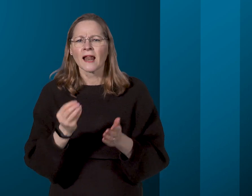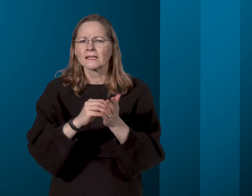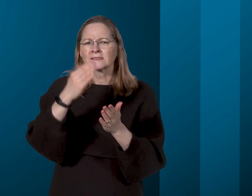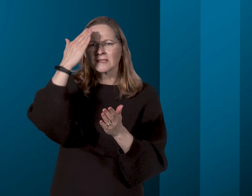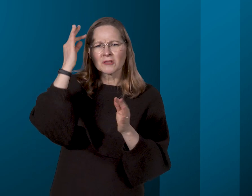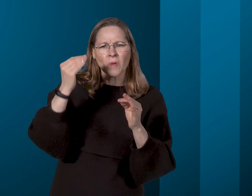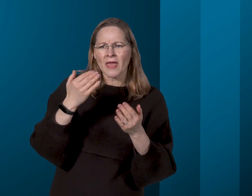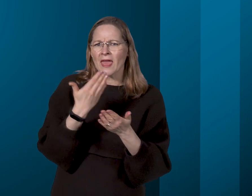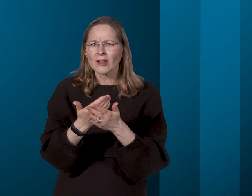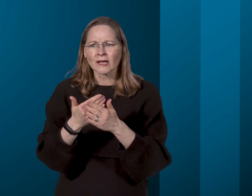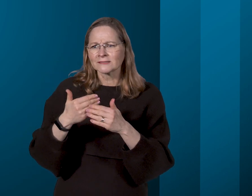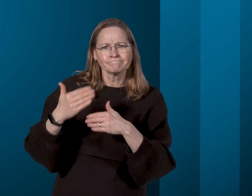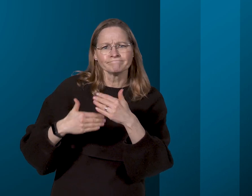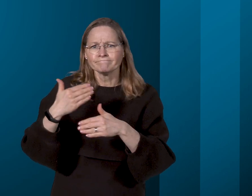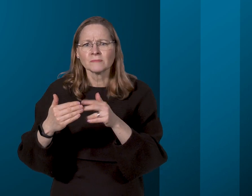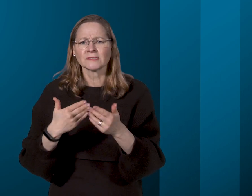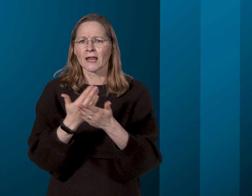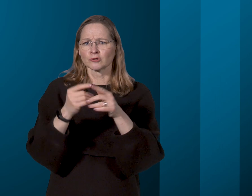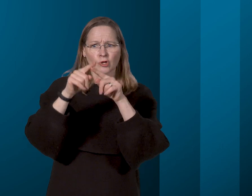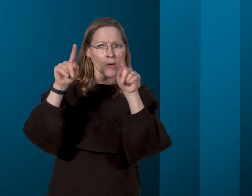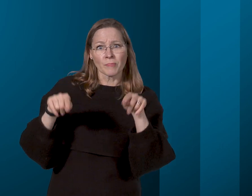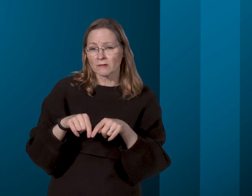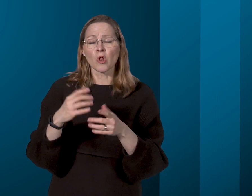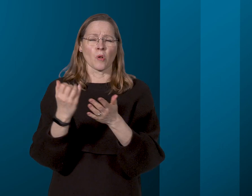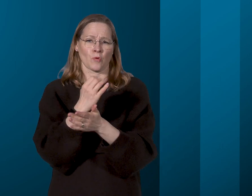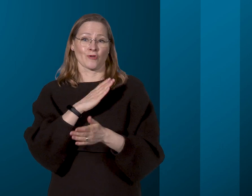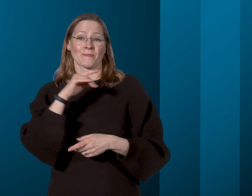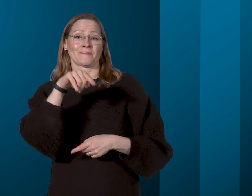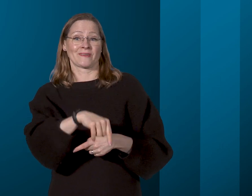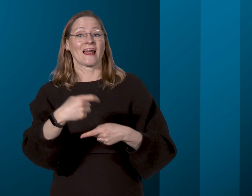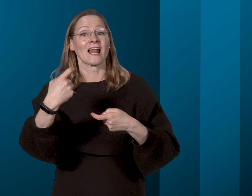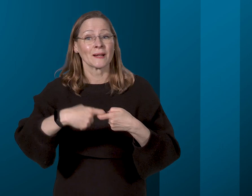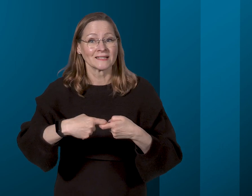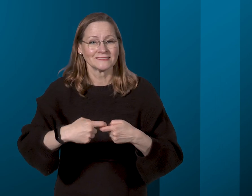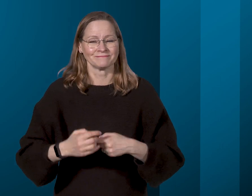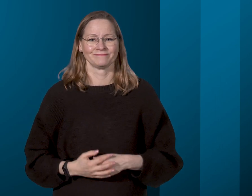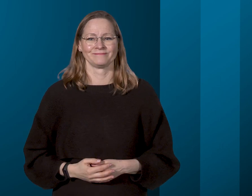Lisätietoja ehdokasasettelusta sekä ehdokaslomake löytyvät oheisesta linkistä.